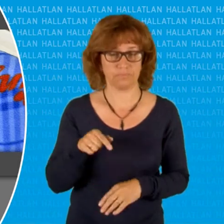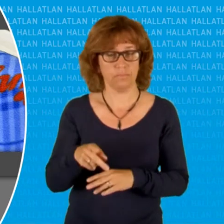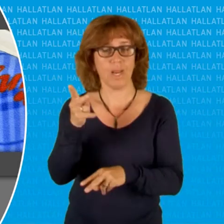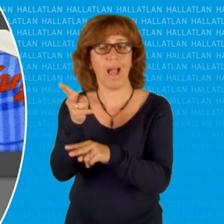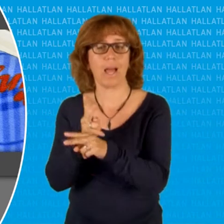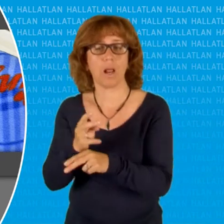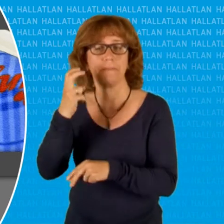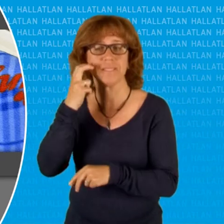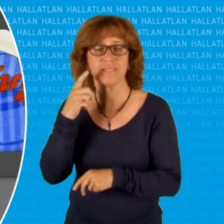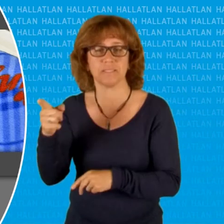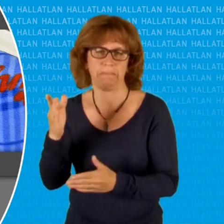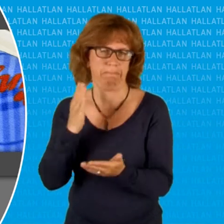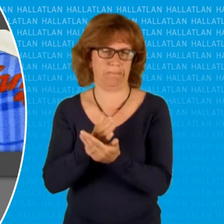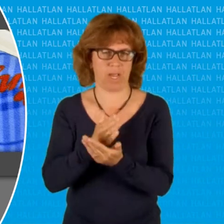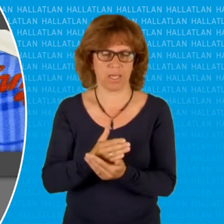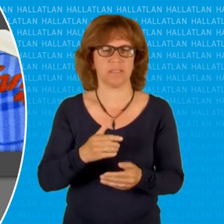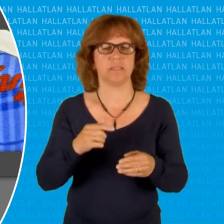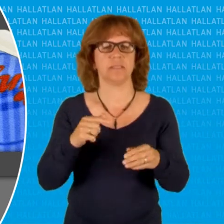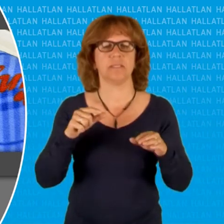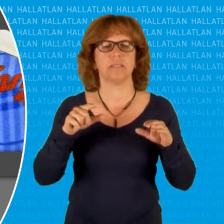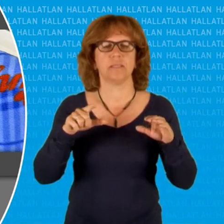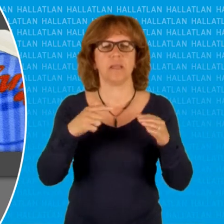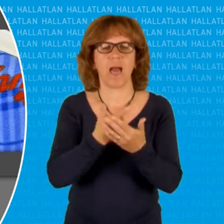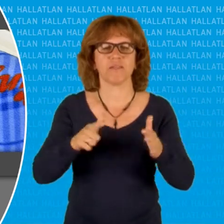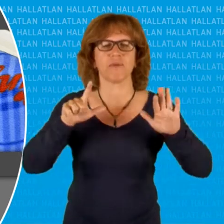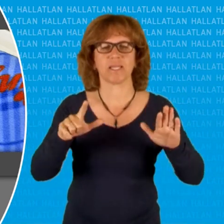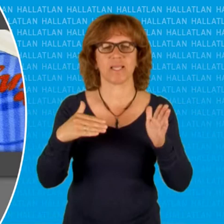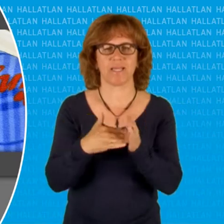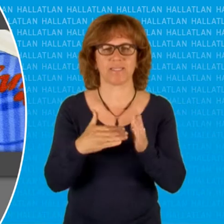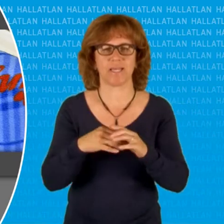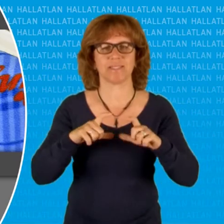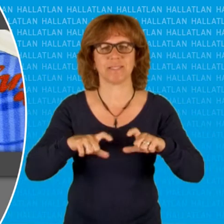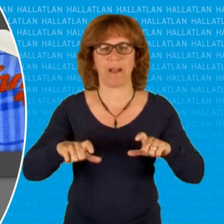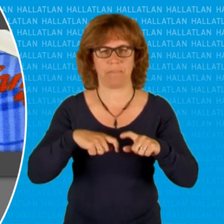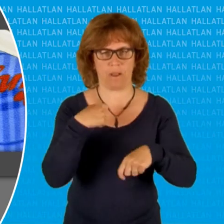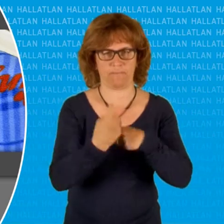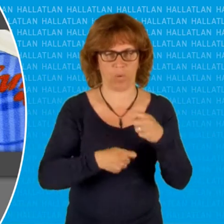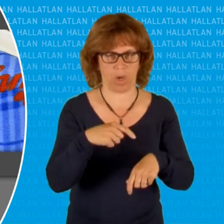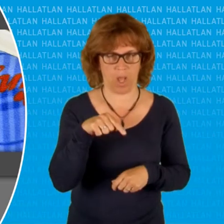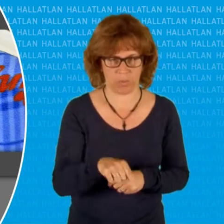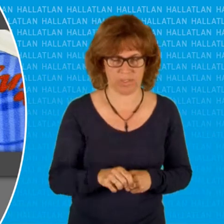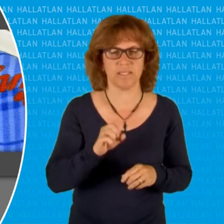Az állami intézmény már 77 ezer számlát kezel,